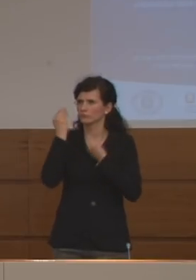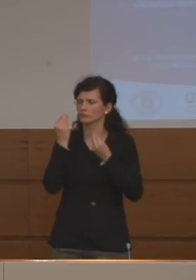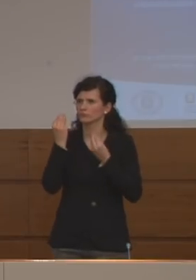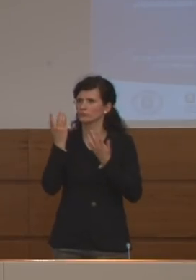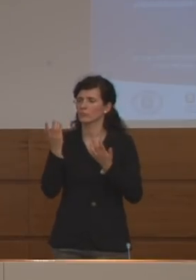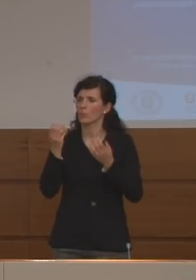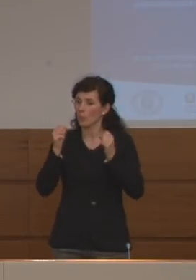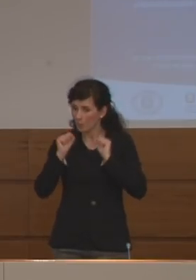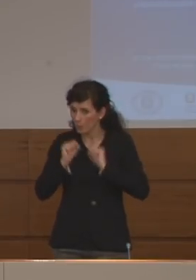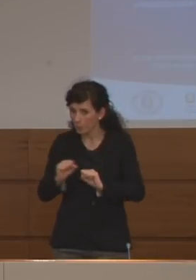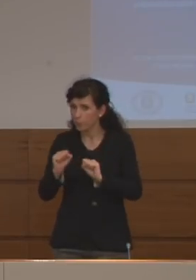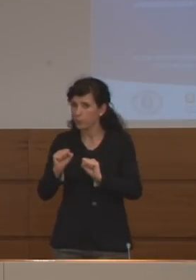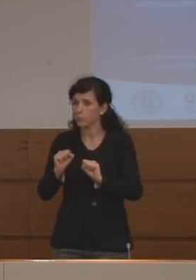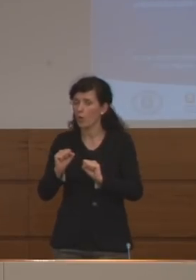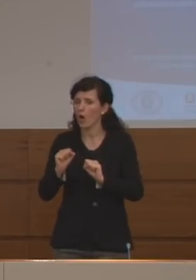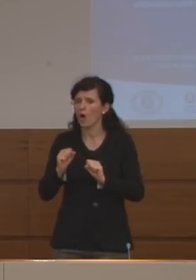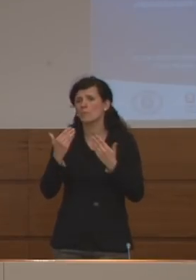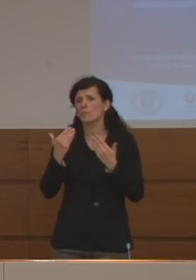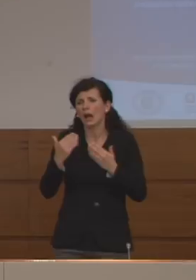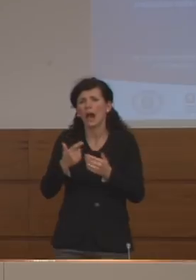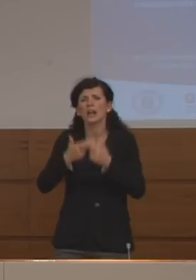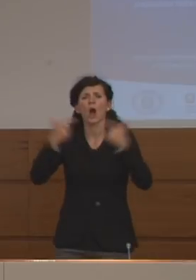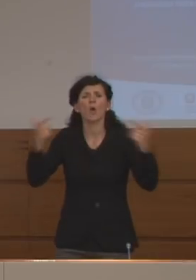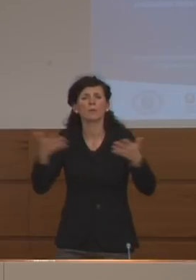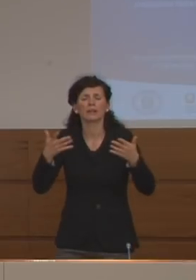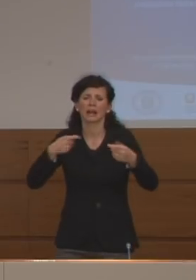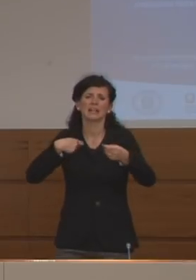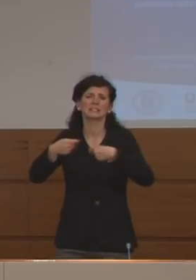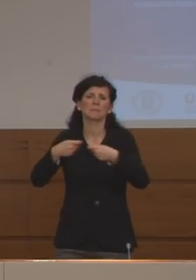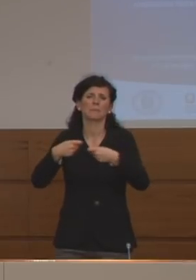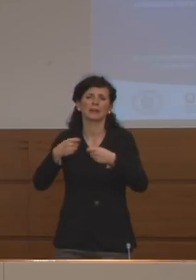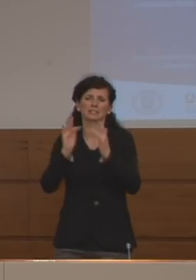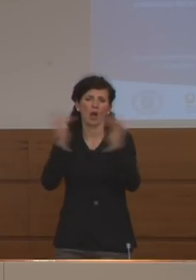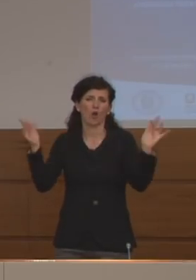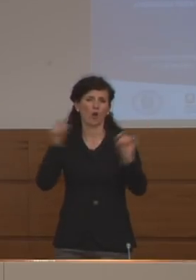intensificare la spesa online? Perché spesso i siti di spesa online sono